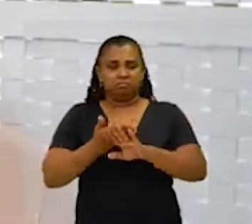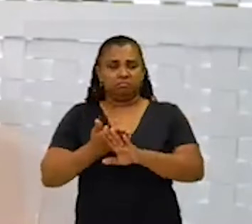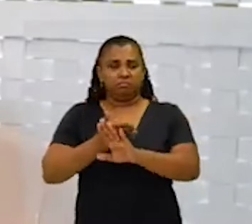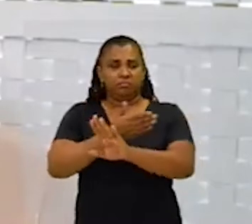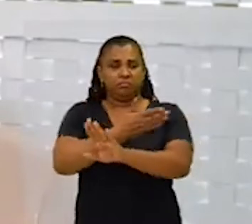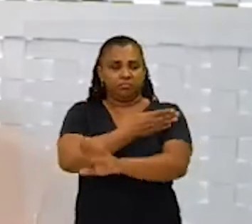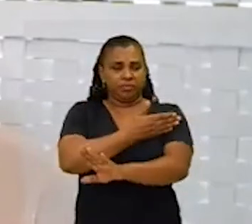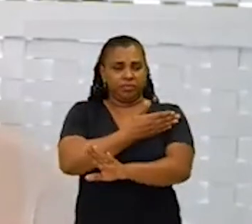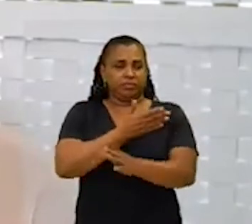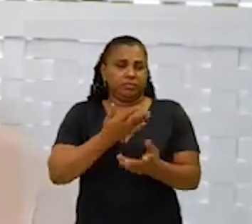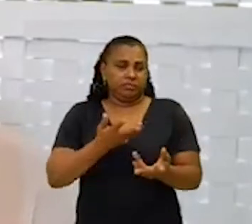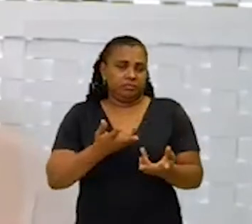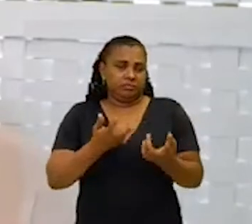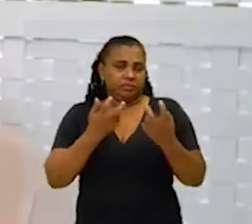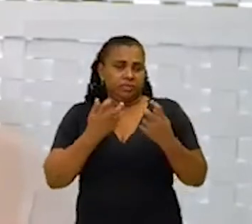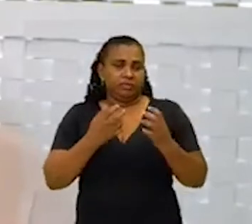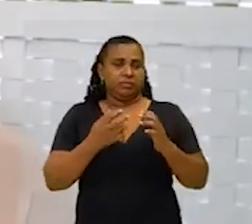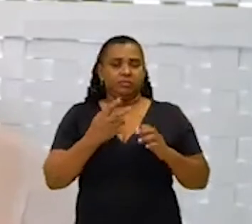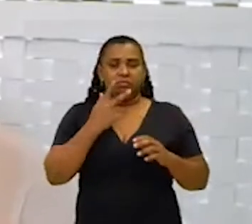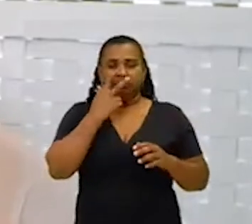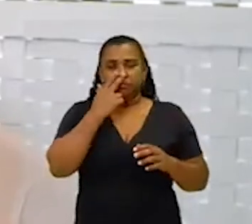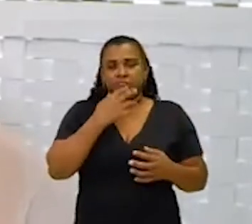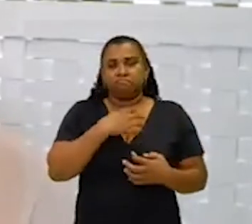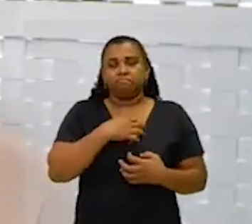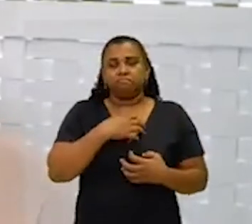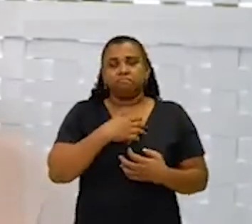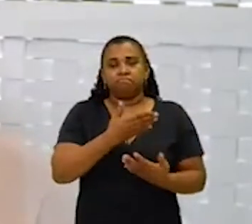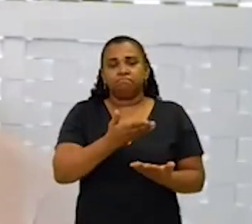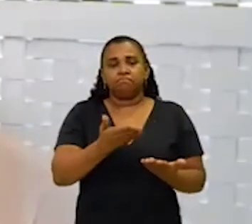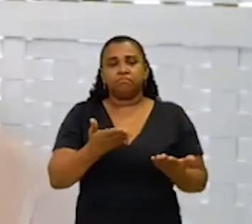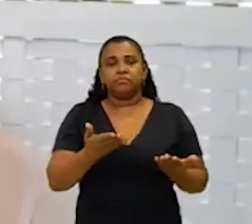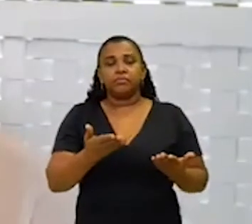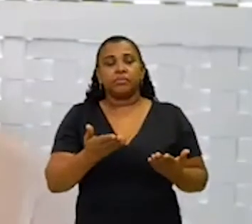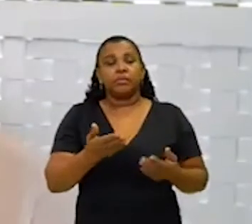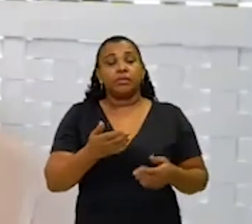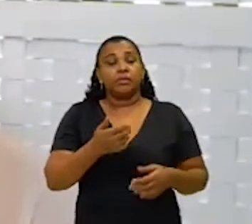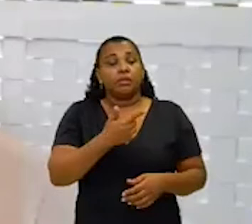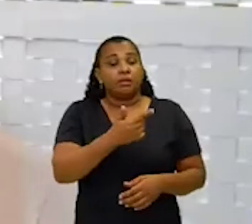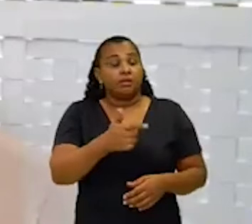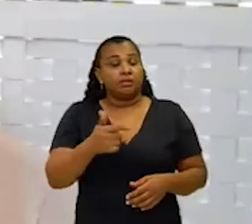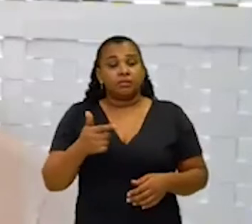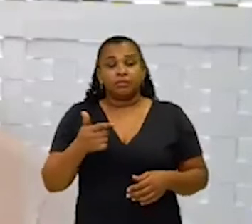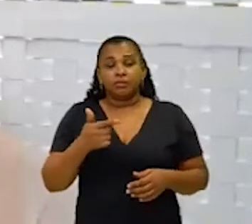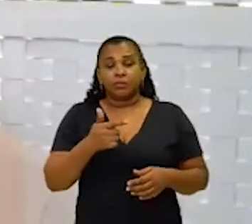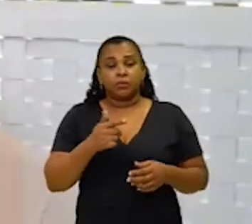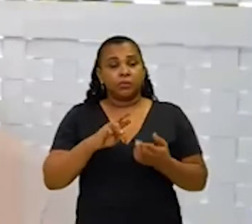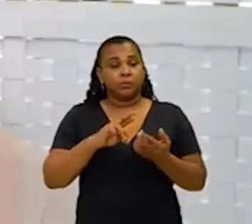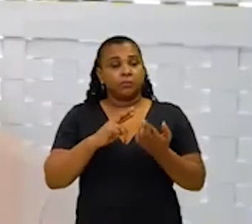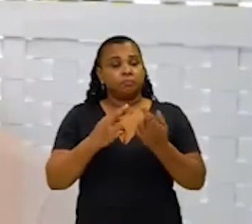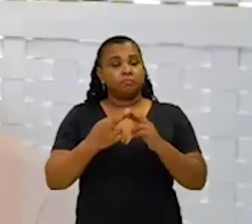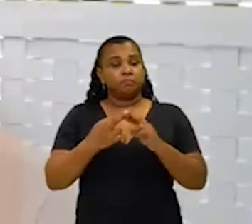sintoma de e a inexistência na confecção de monte de relações estreitas entre movimentos